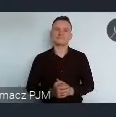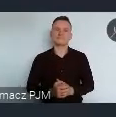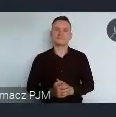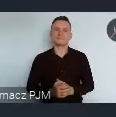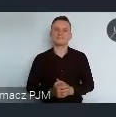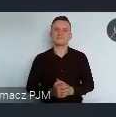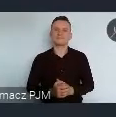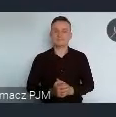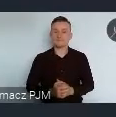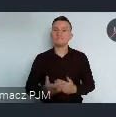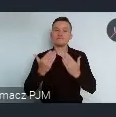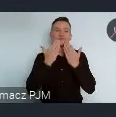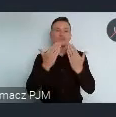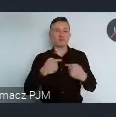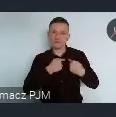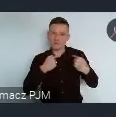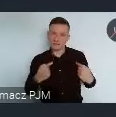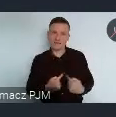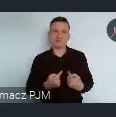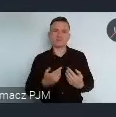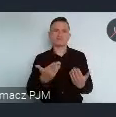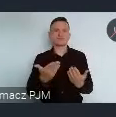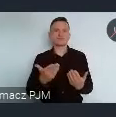Dziękujemy serdecznie panu Pedro Bizarro